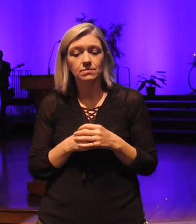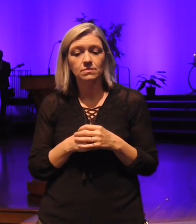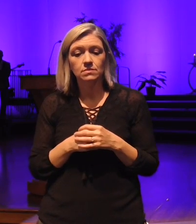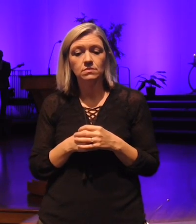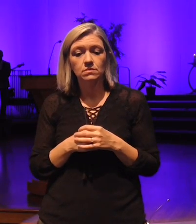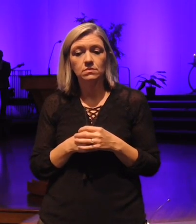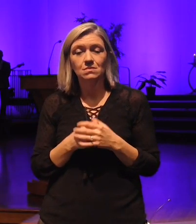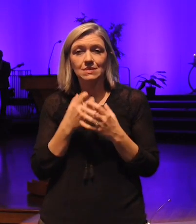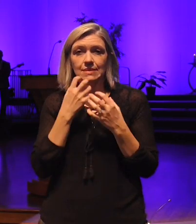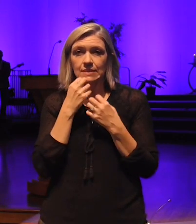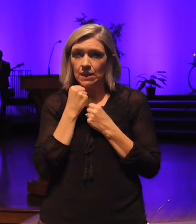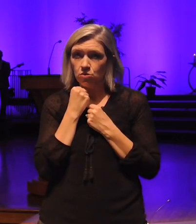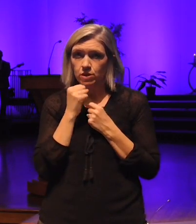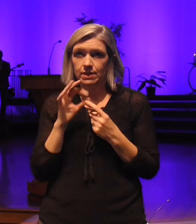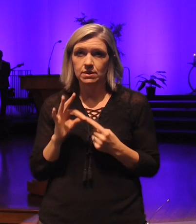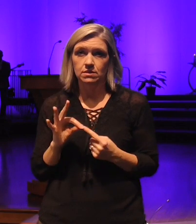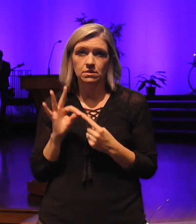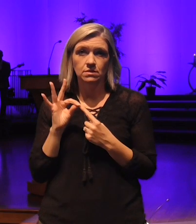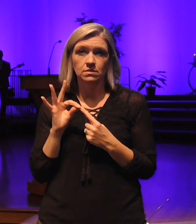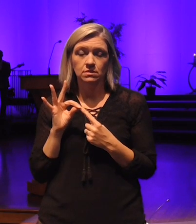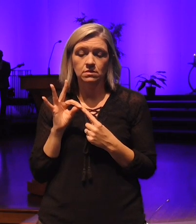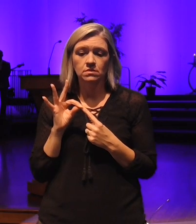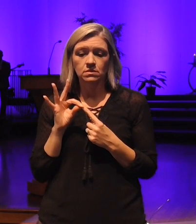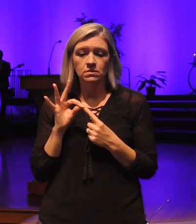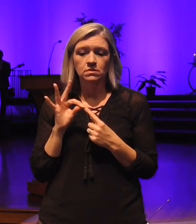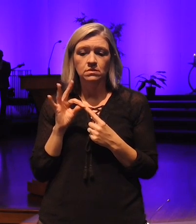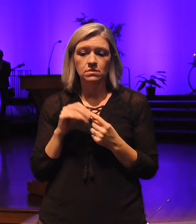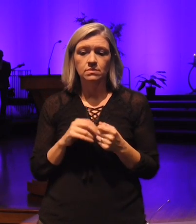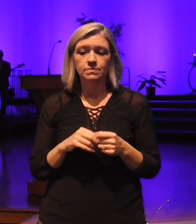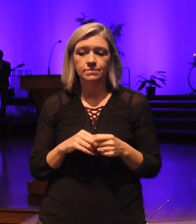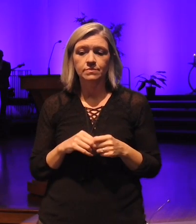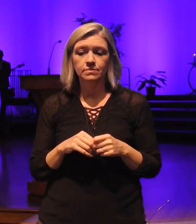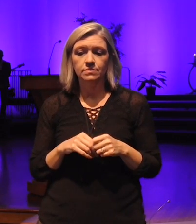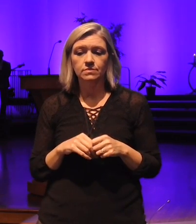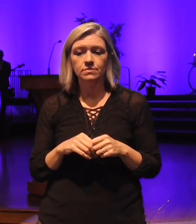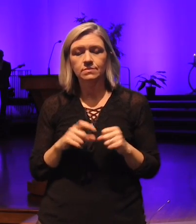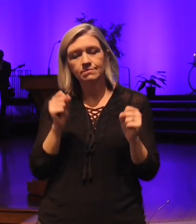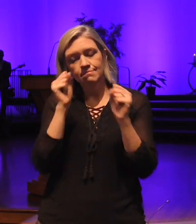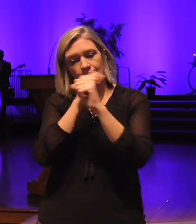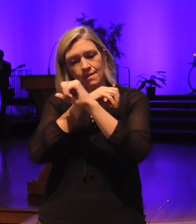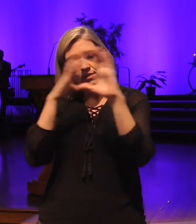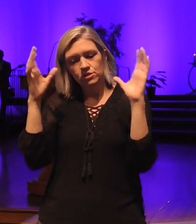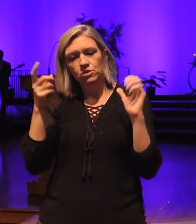sagrada imagina que te vas Tú mismo, un capullo de